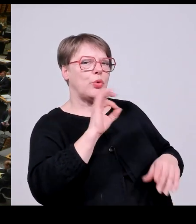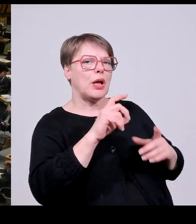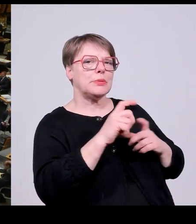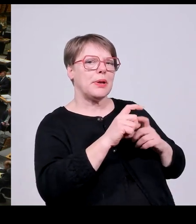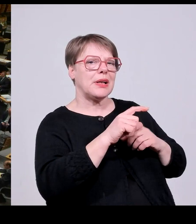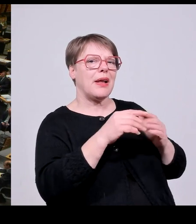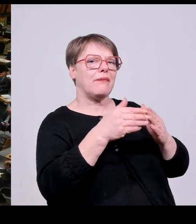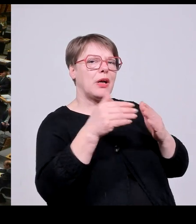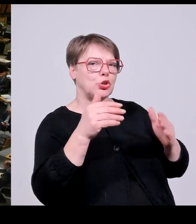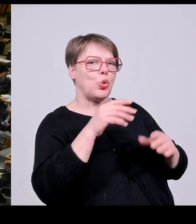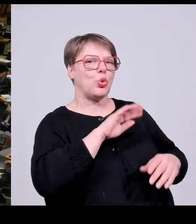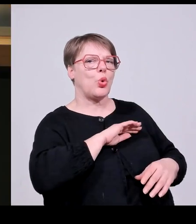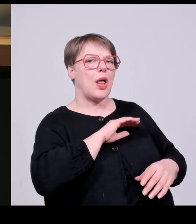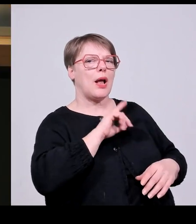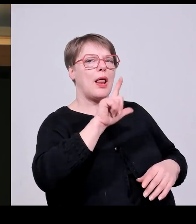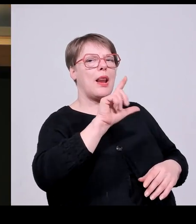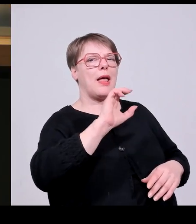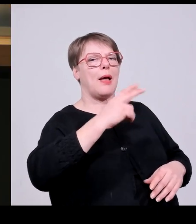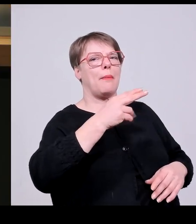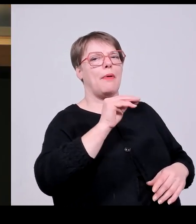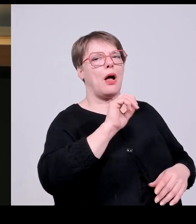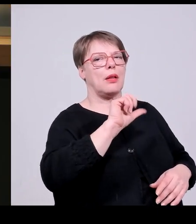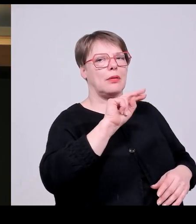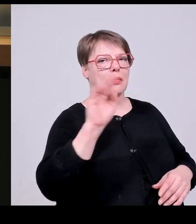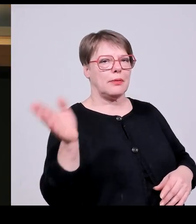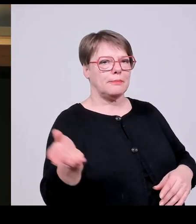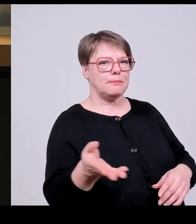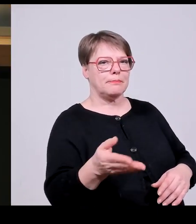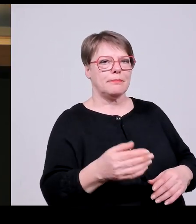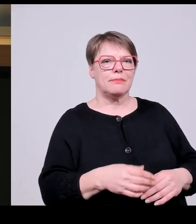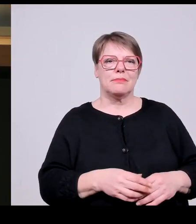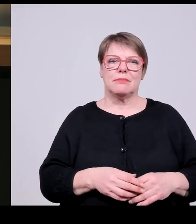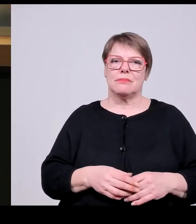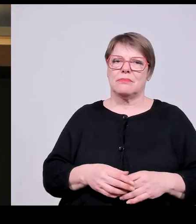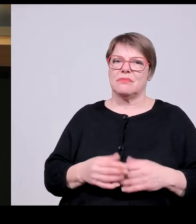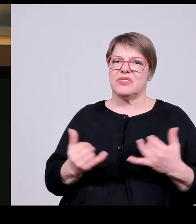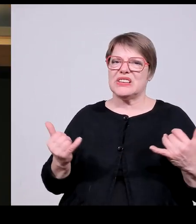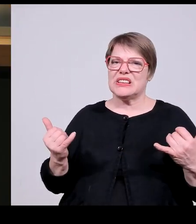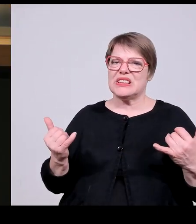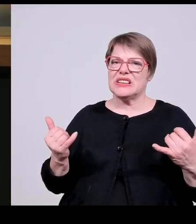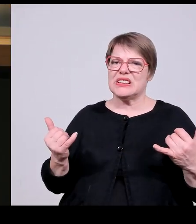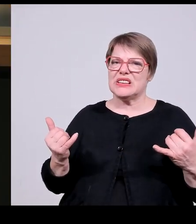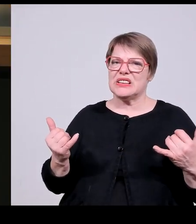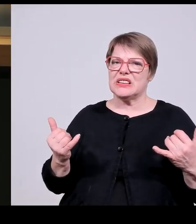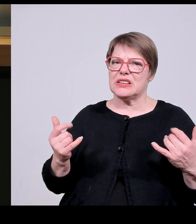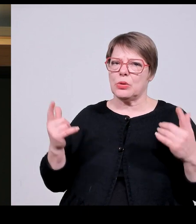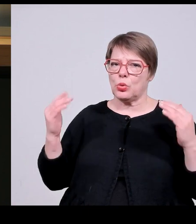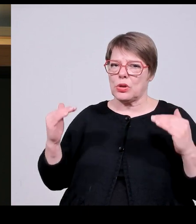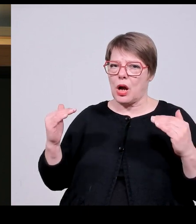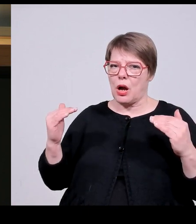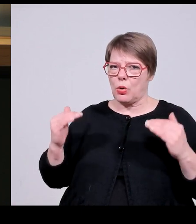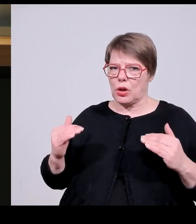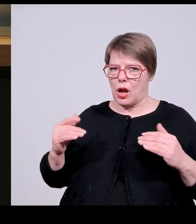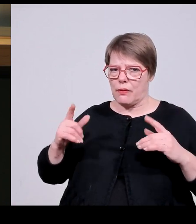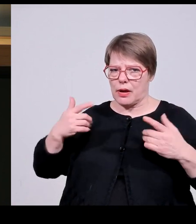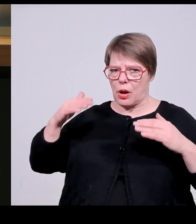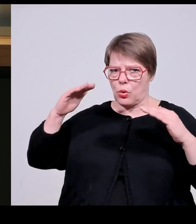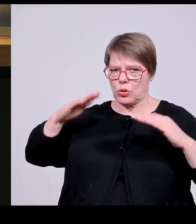Liebe Berlinerinnen und Berliner Ich hatte Kollegen machen, die gebeten, dass ich zur TVO reden darf. Vielen Dank dafür.